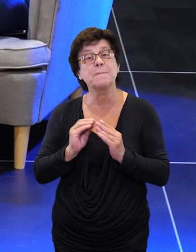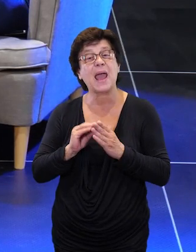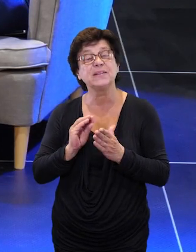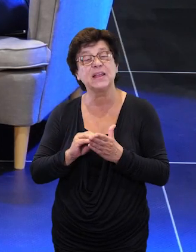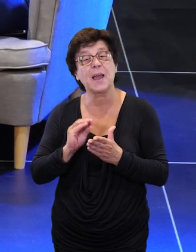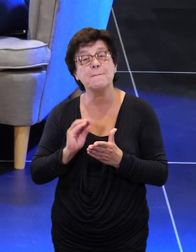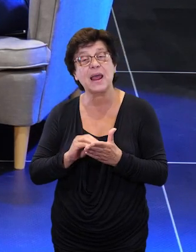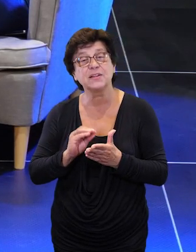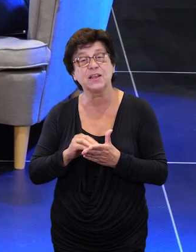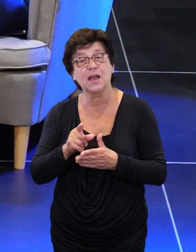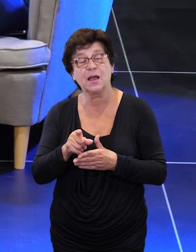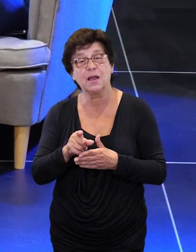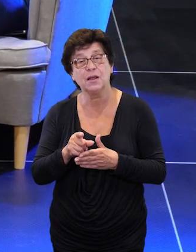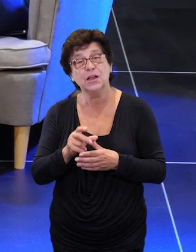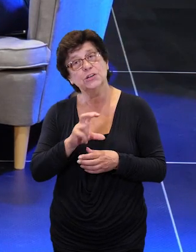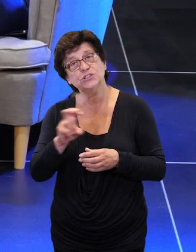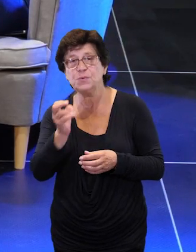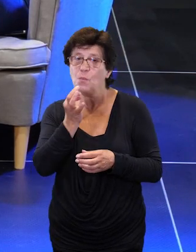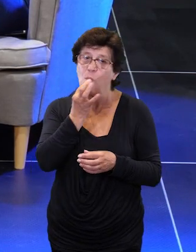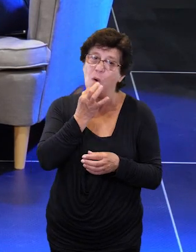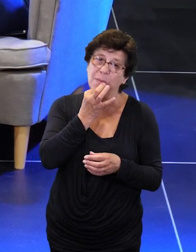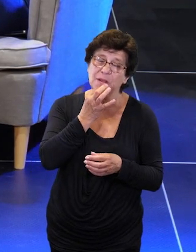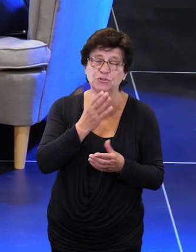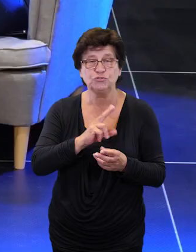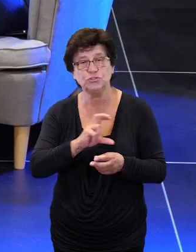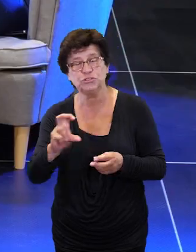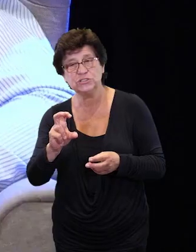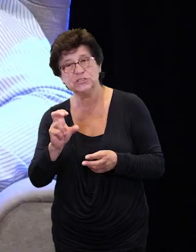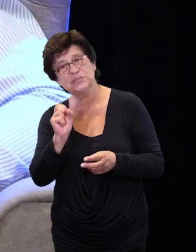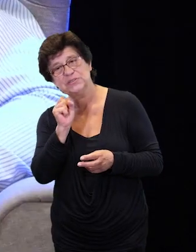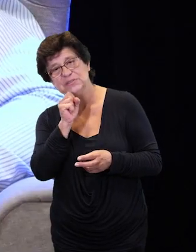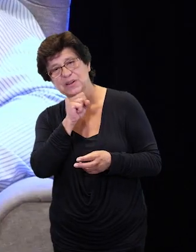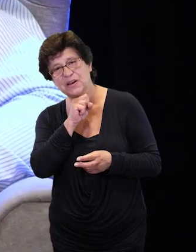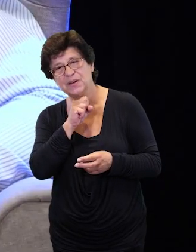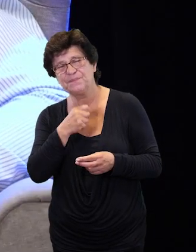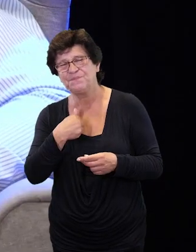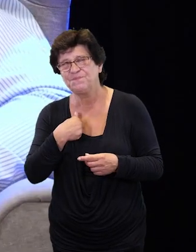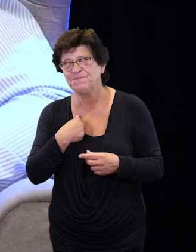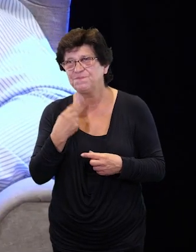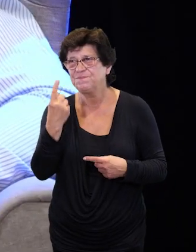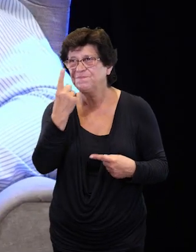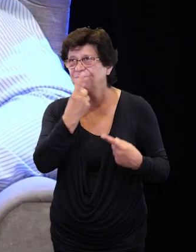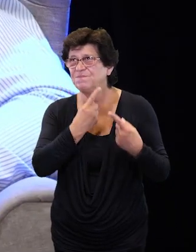dojrzałemu, czy młodemu lekarzowi? To zależy. Mnie się wydaje, że najbardziej ufają